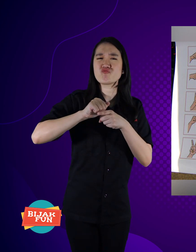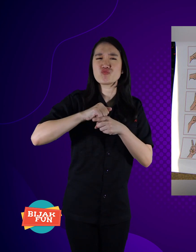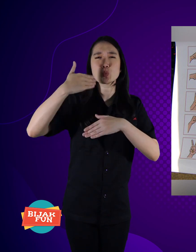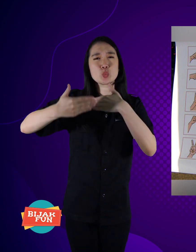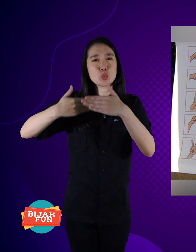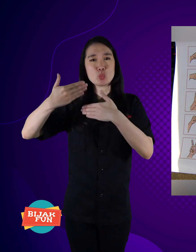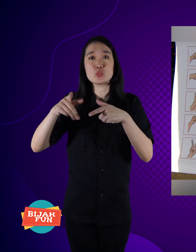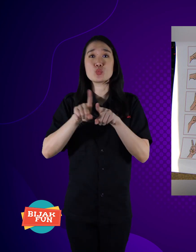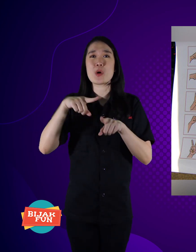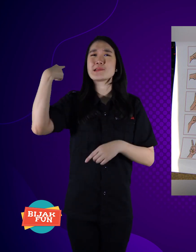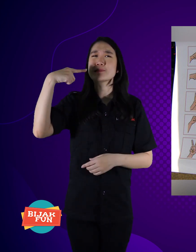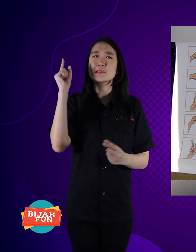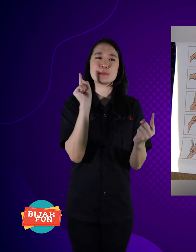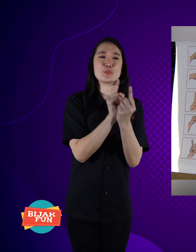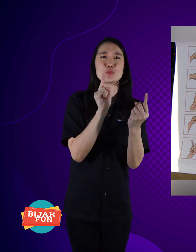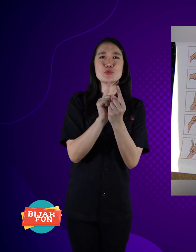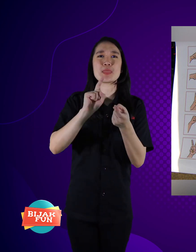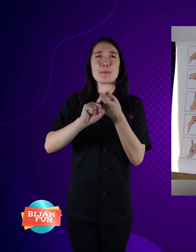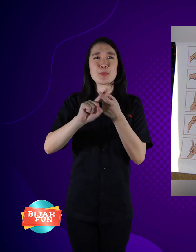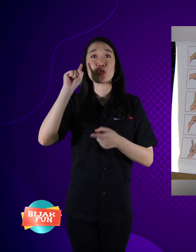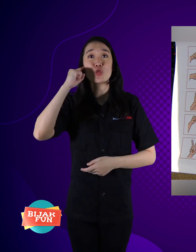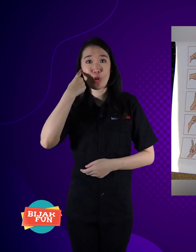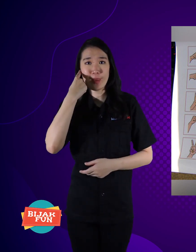berlatih terus juga sering bertemu teman-teman Tuli,